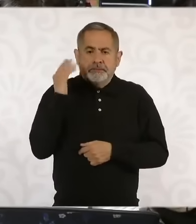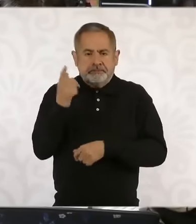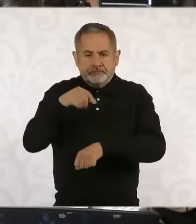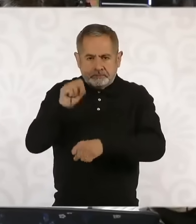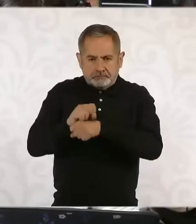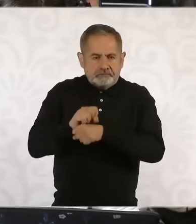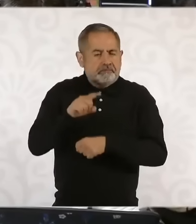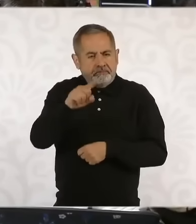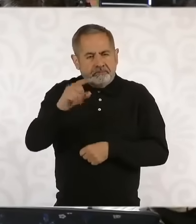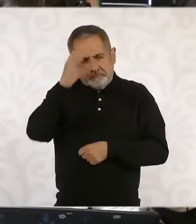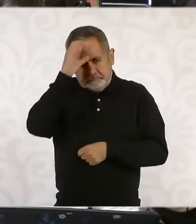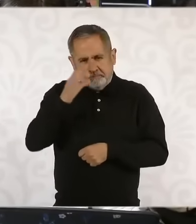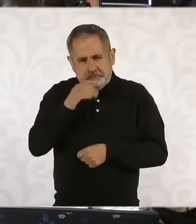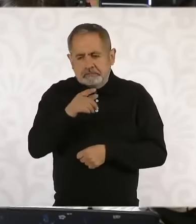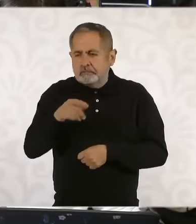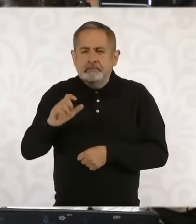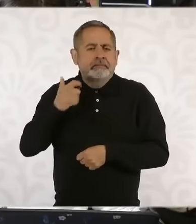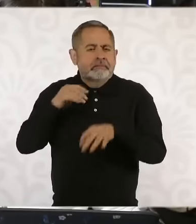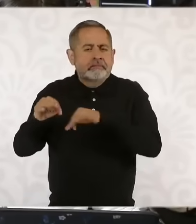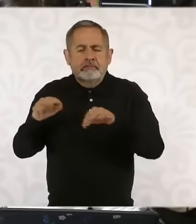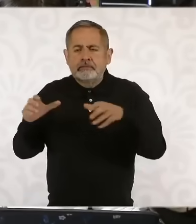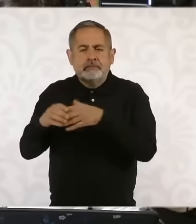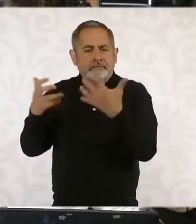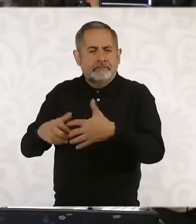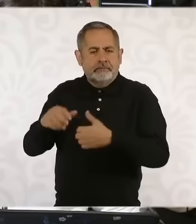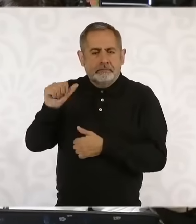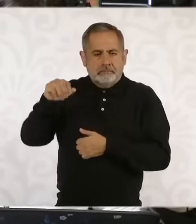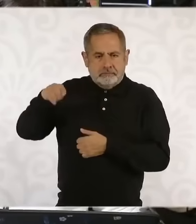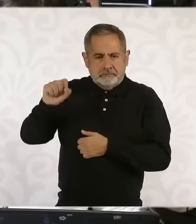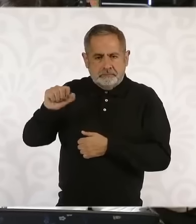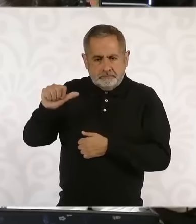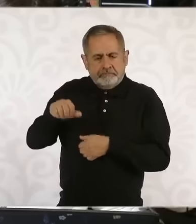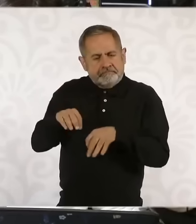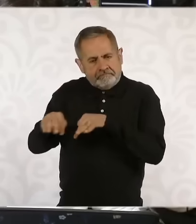extrabajadores de AMSA marcharon desde la desde Monclova la región centro hasta la capital,